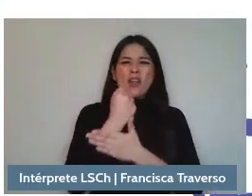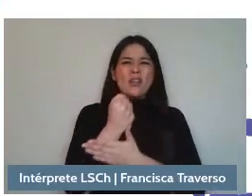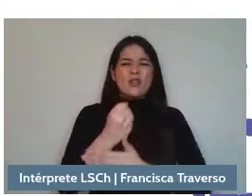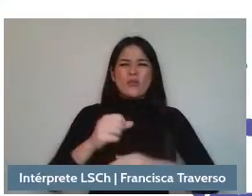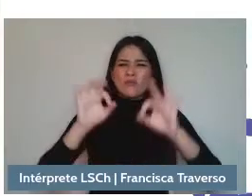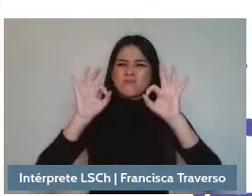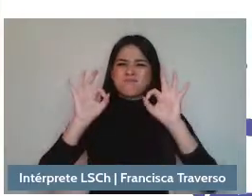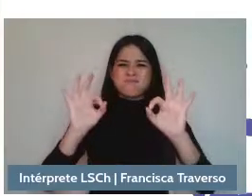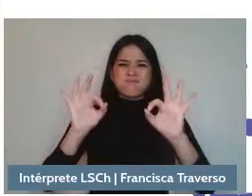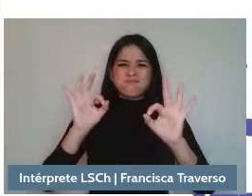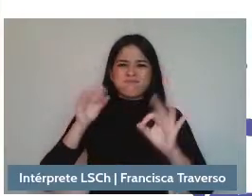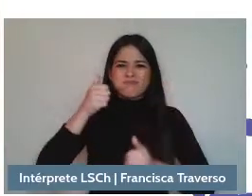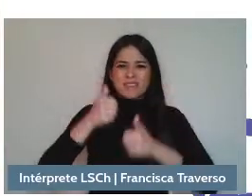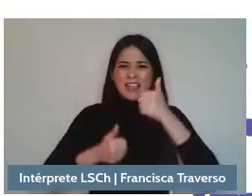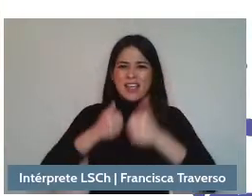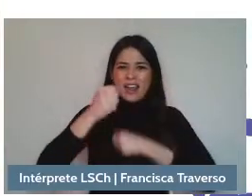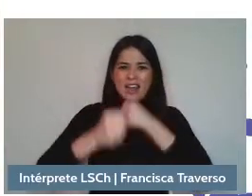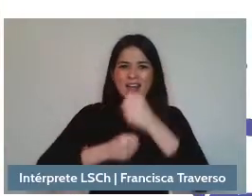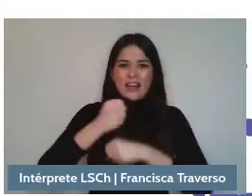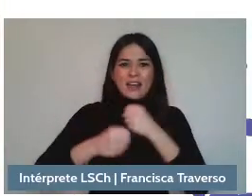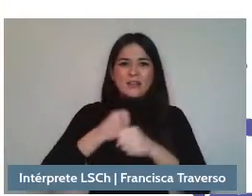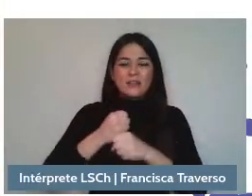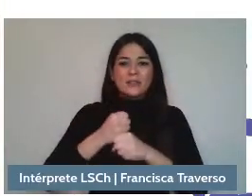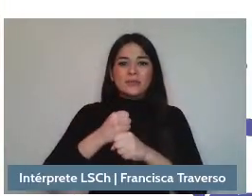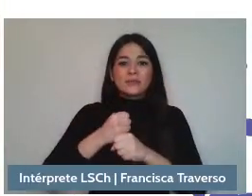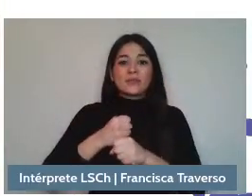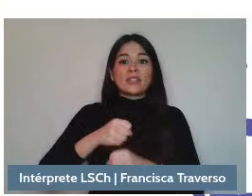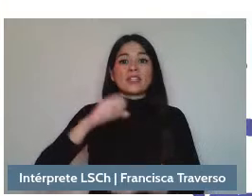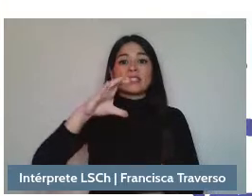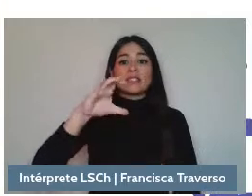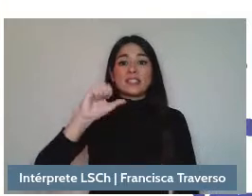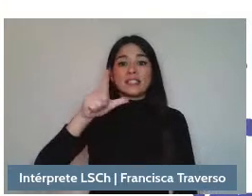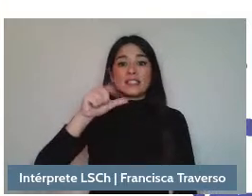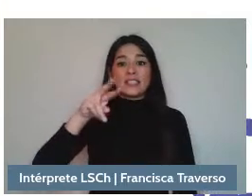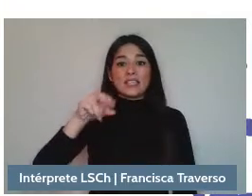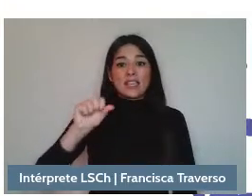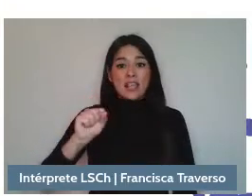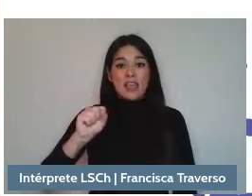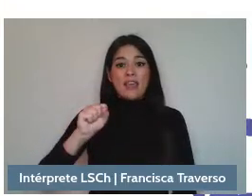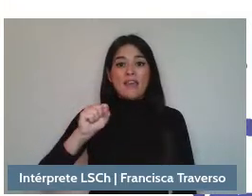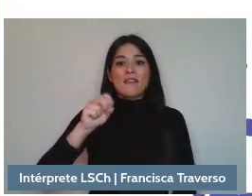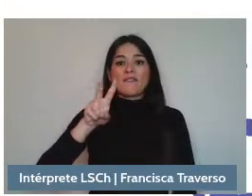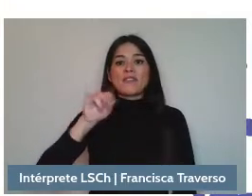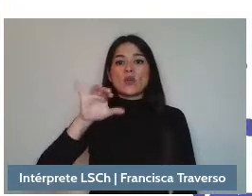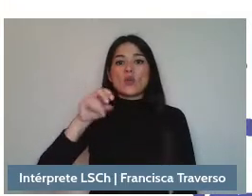Cecilia Vicuña. Cecilia es una fuerza inspiradora.